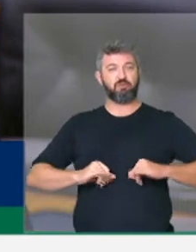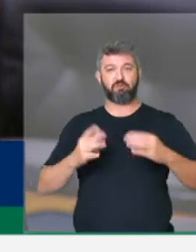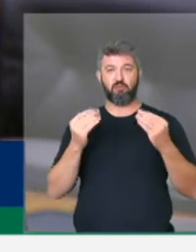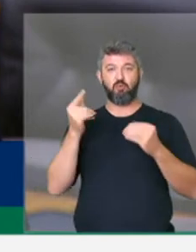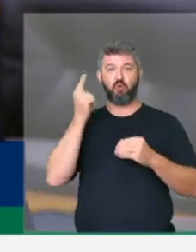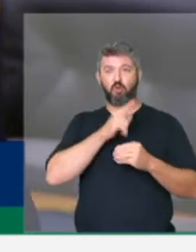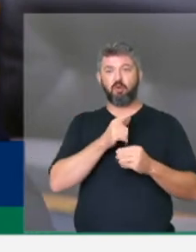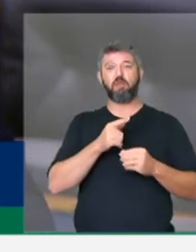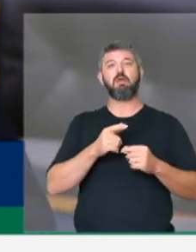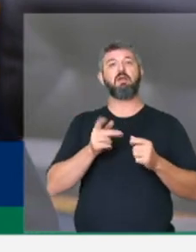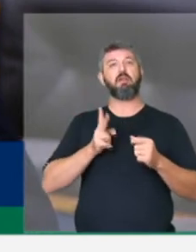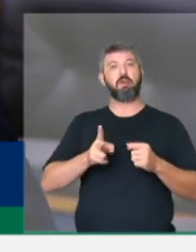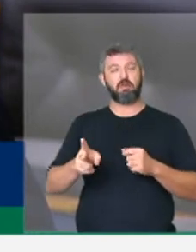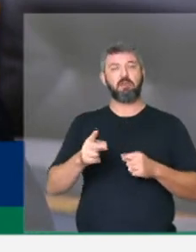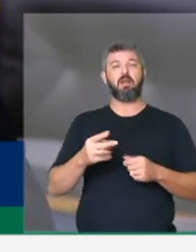FOI... PROPOSTO. -- [PRESIDENTE]: COMO